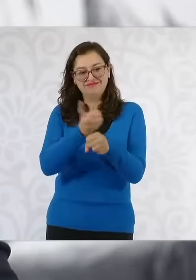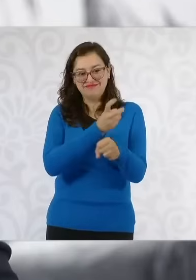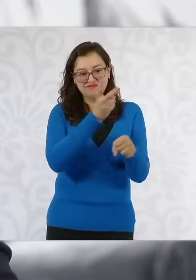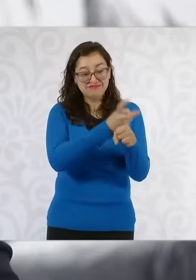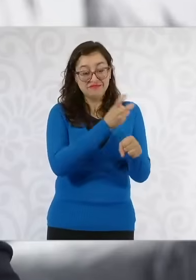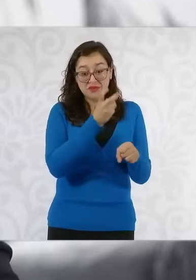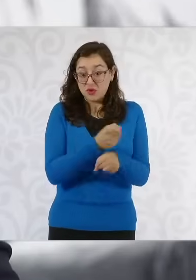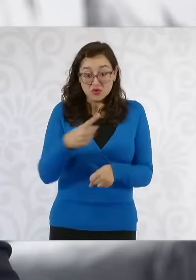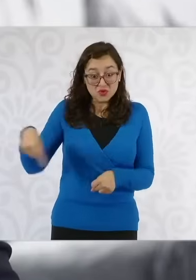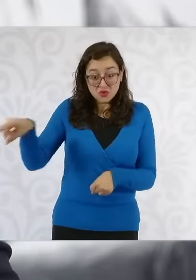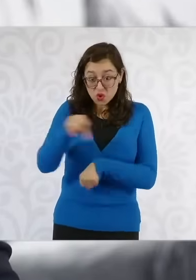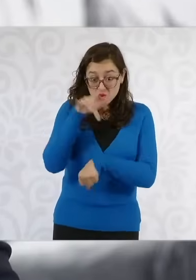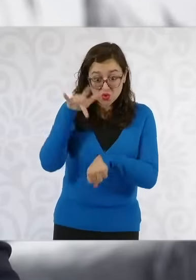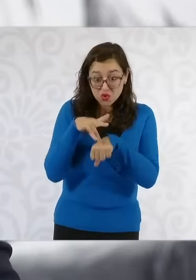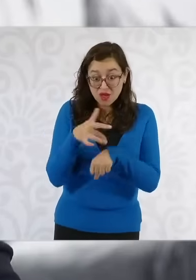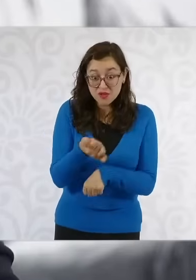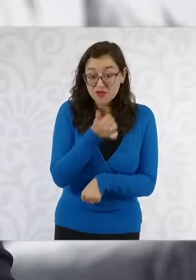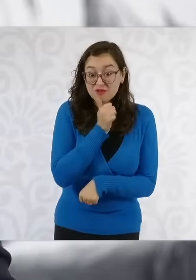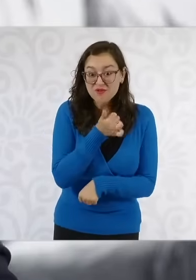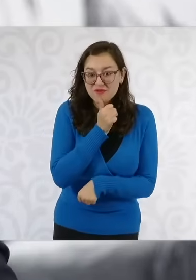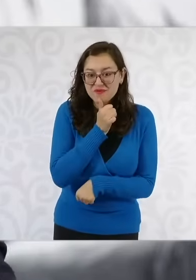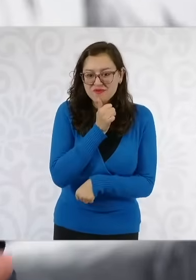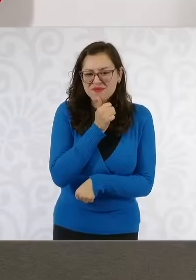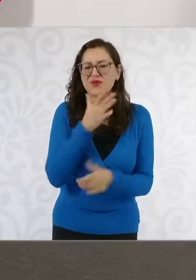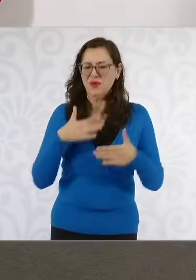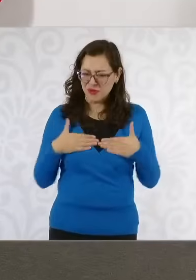que no han tenido la oportunidad de velar con mexicana que nos brinden esa oportunidad